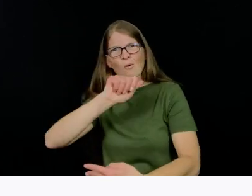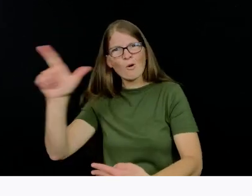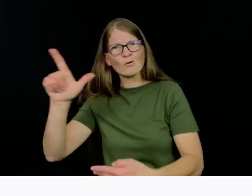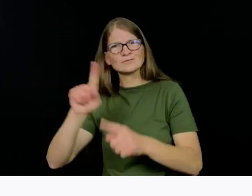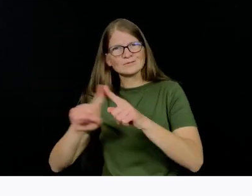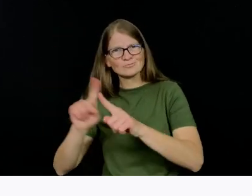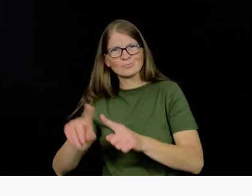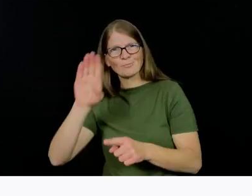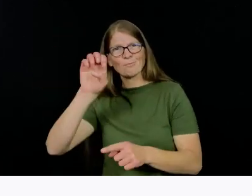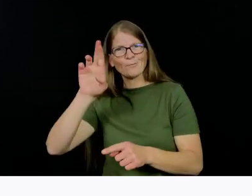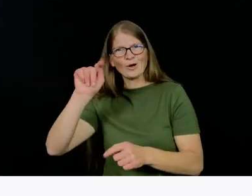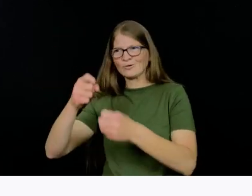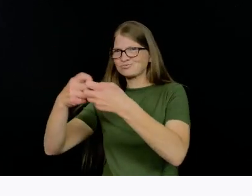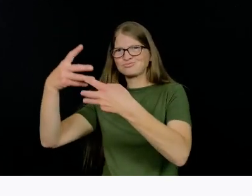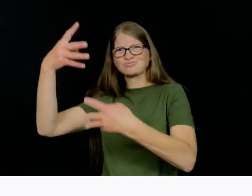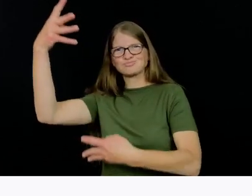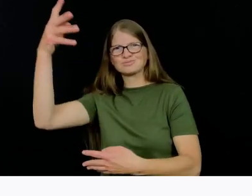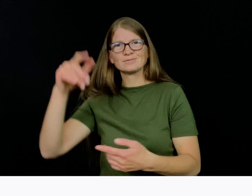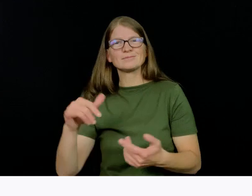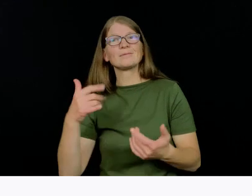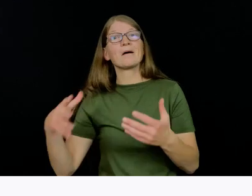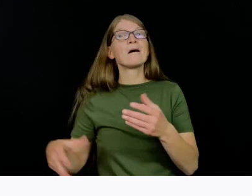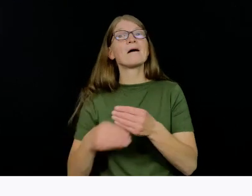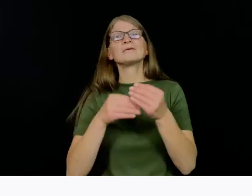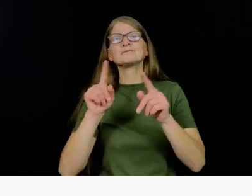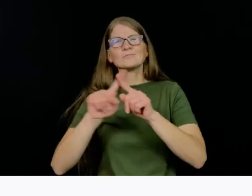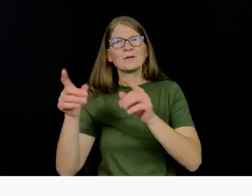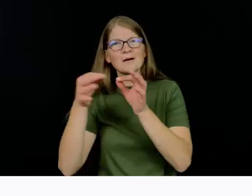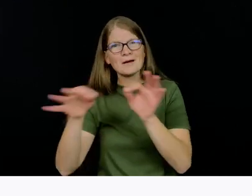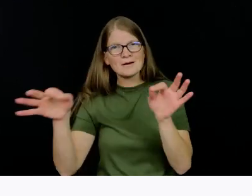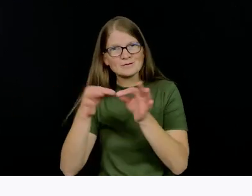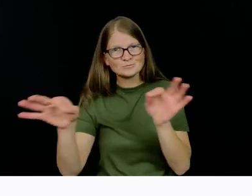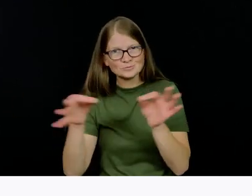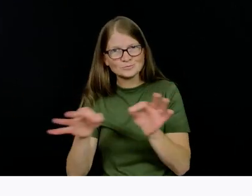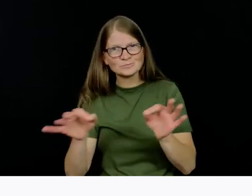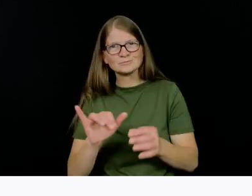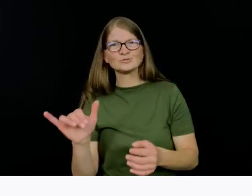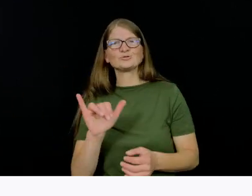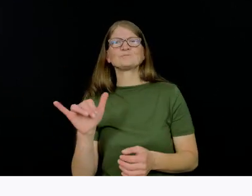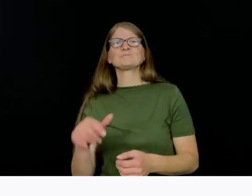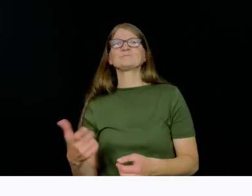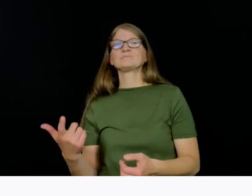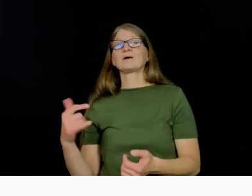وقد توسّعنا لعشرات اللغات وشهدنا مكاسب رائعة بشكل خاص باللغة الإسبانية